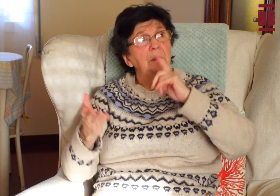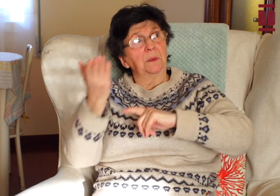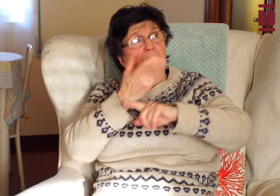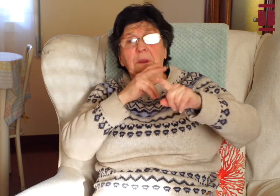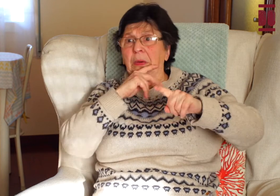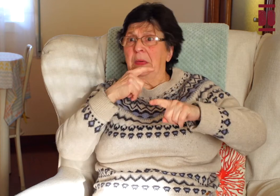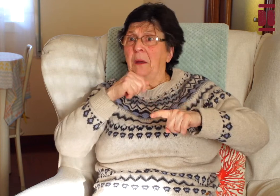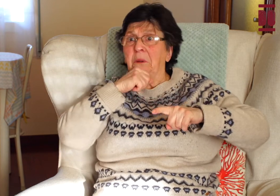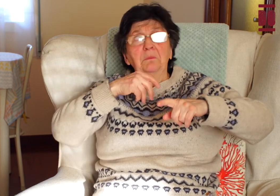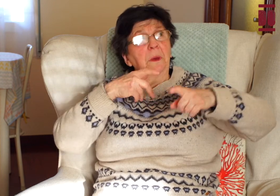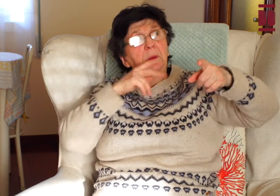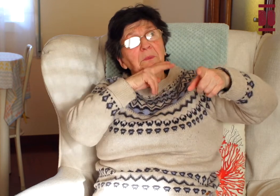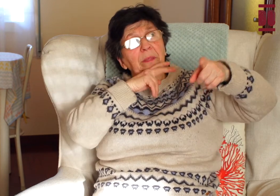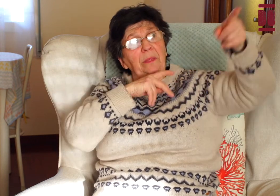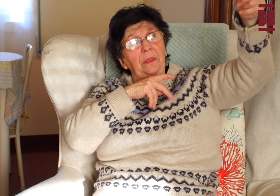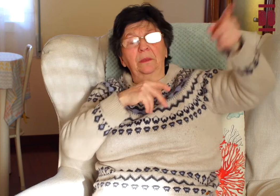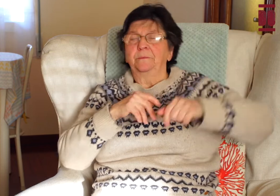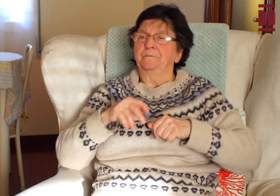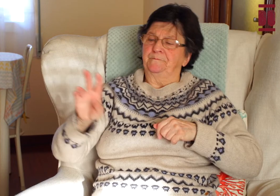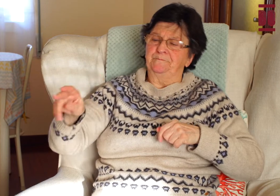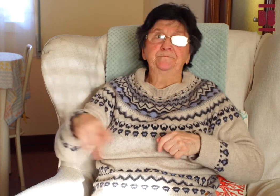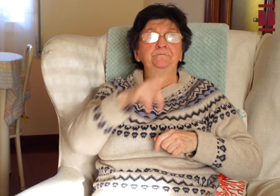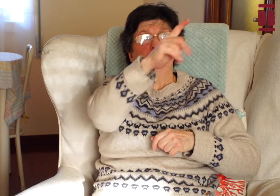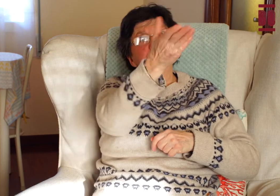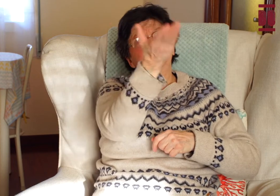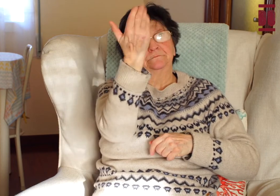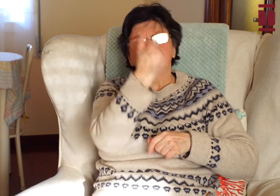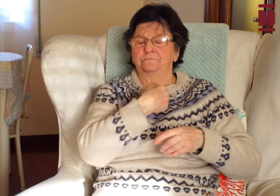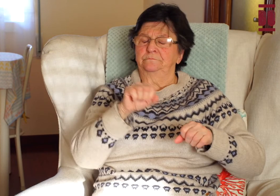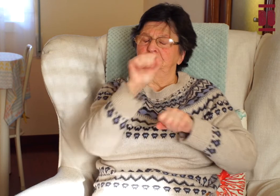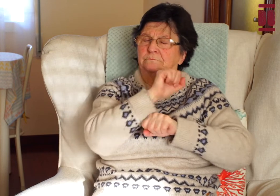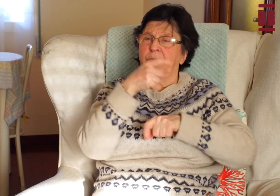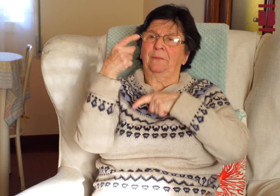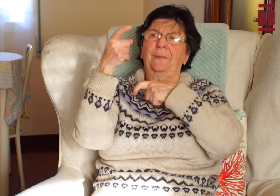estaba su hijo y ella les indicó. Le vinieron a buscar para que ayudara a combatir en la guerra.